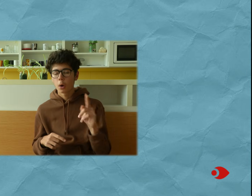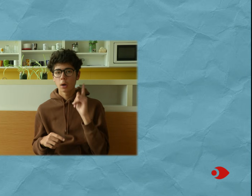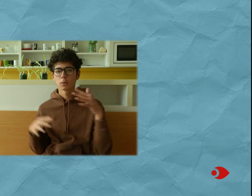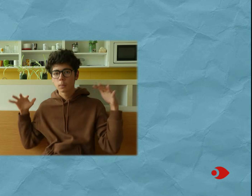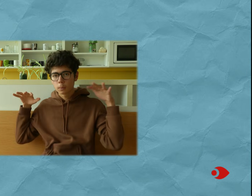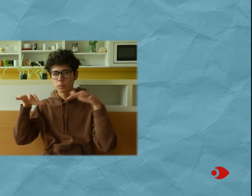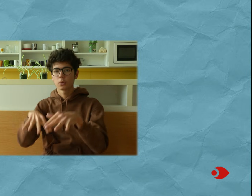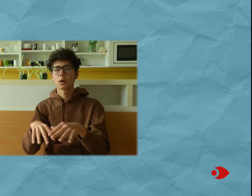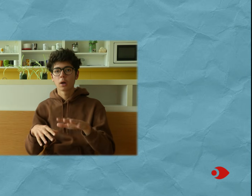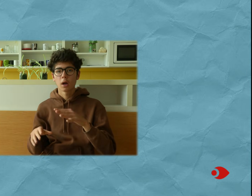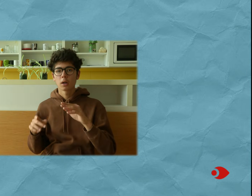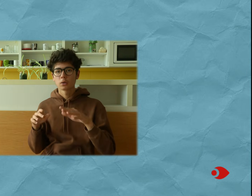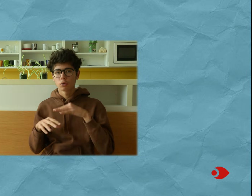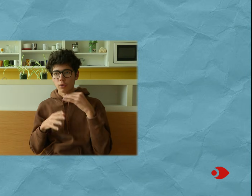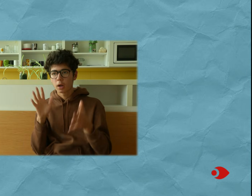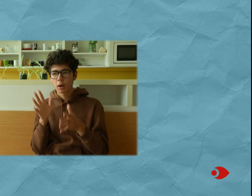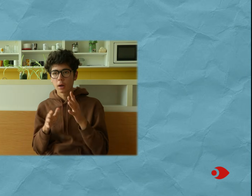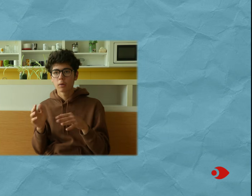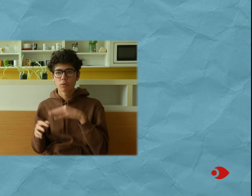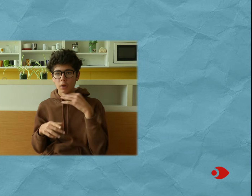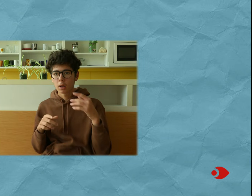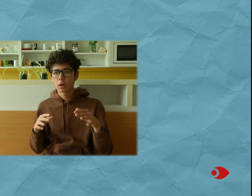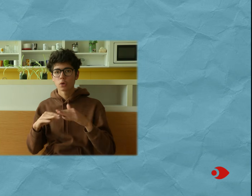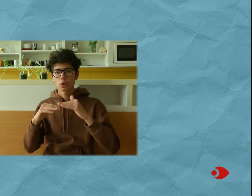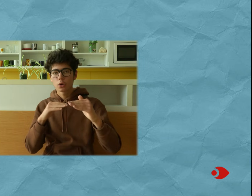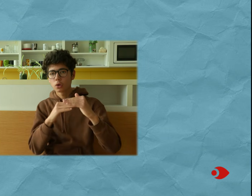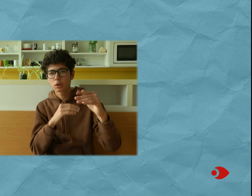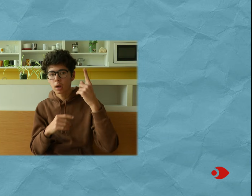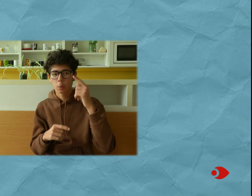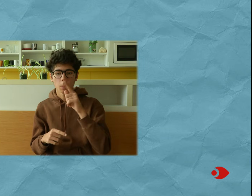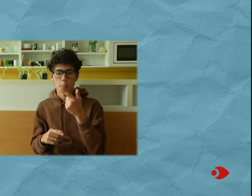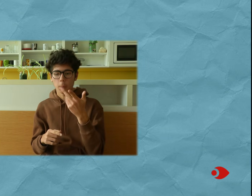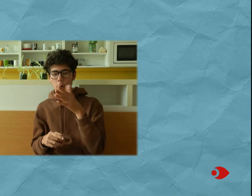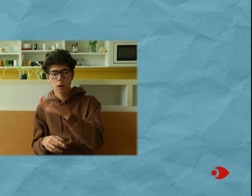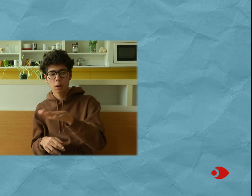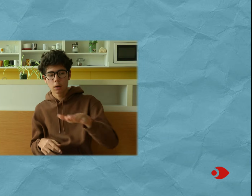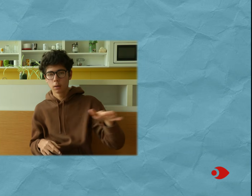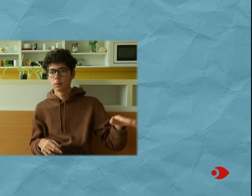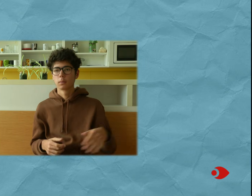dass so viele Gehörlose aus verschiedenen Ländern da sind. Ich dachte, da wären nur ein paar Länder da.